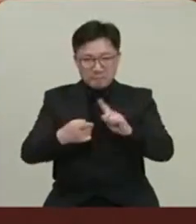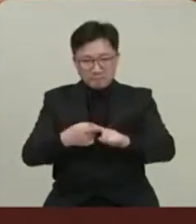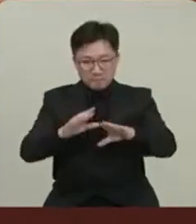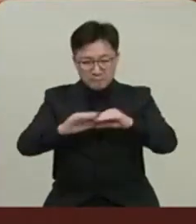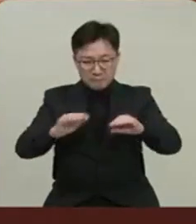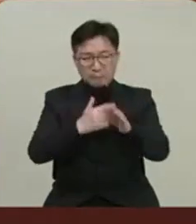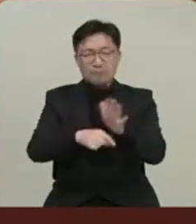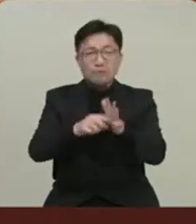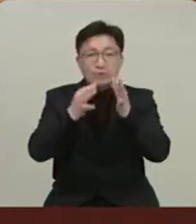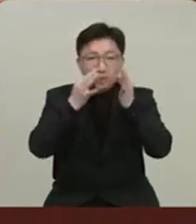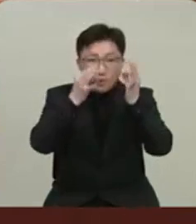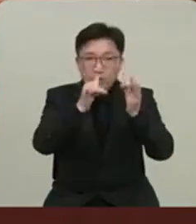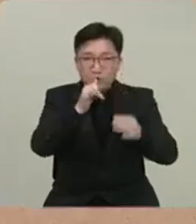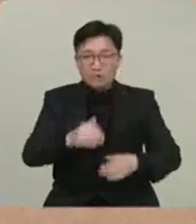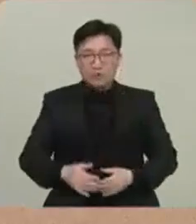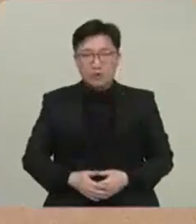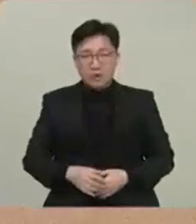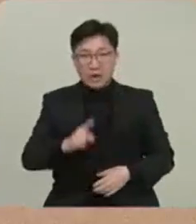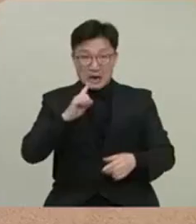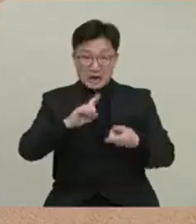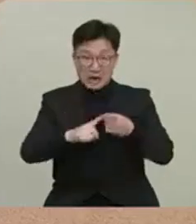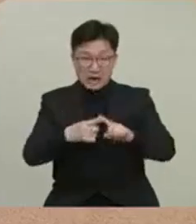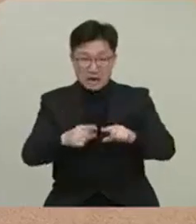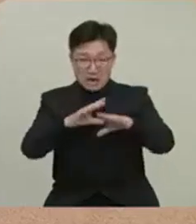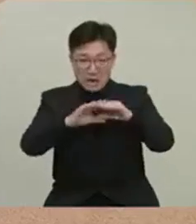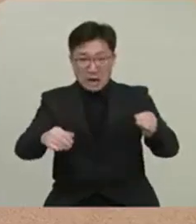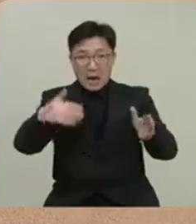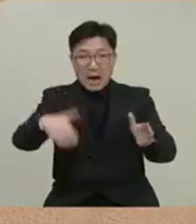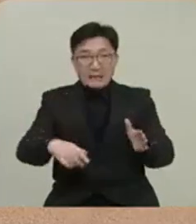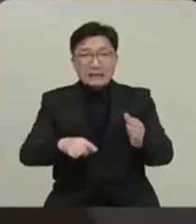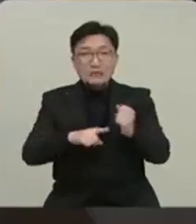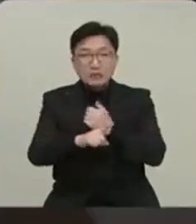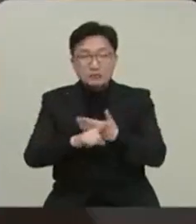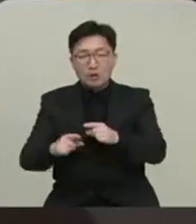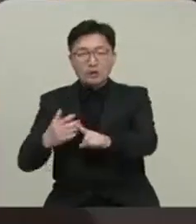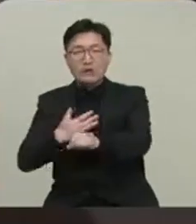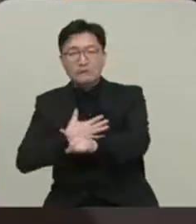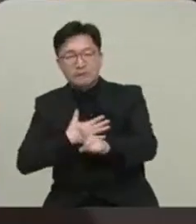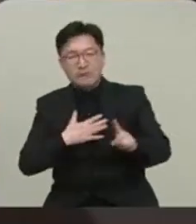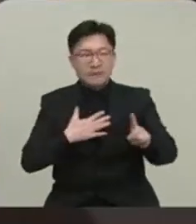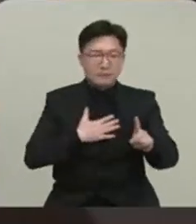분쟁이 끝나지 않는 이유는 군산 과 김제가 서로 감정을 내세운 탓 으로 돌렸습니다.